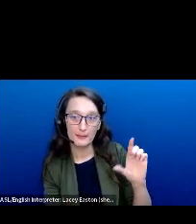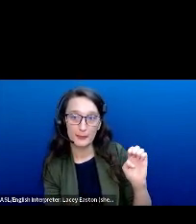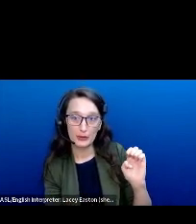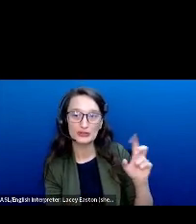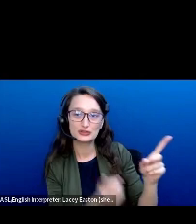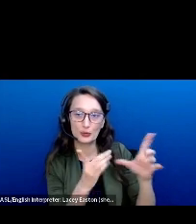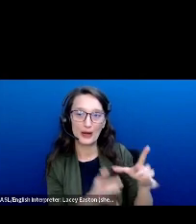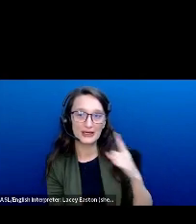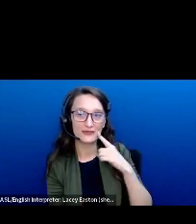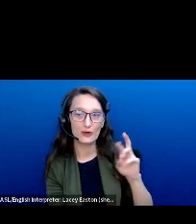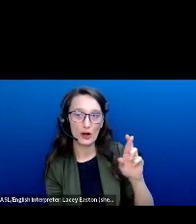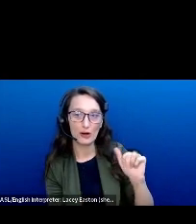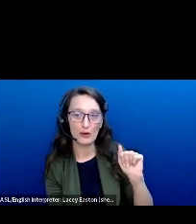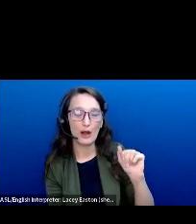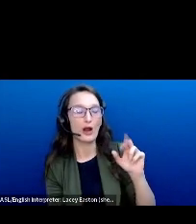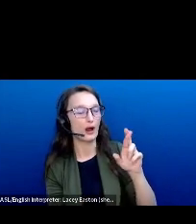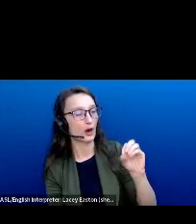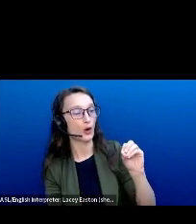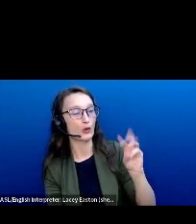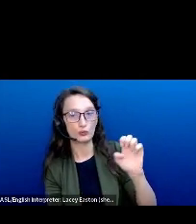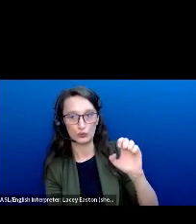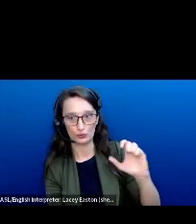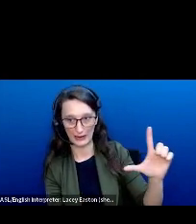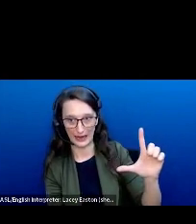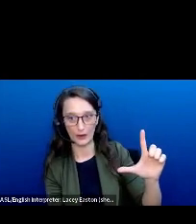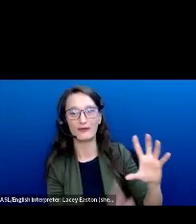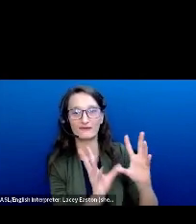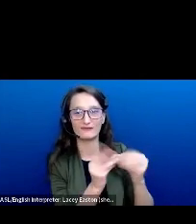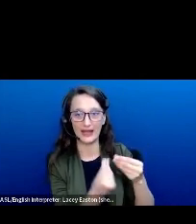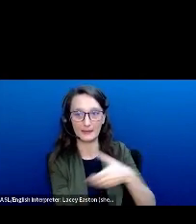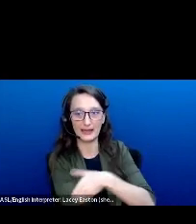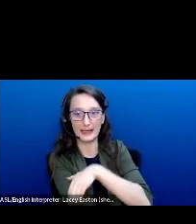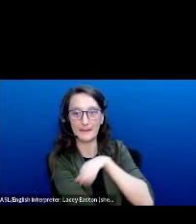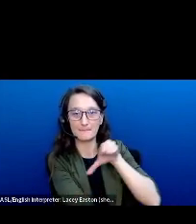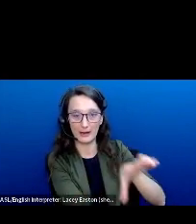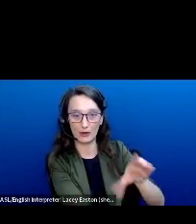Center, quien compartirá algunas áreas que los padres mencionan con frecuencia y algunas estrategias que